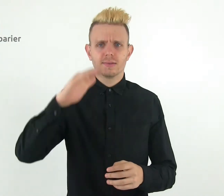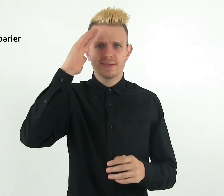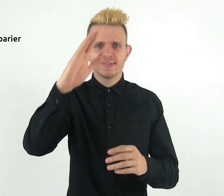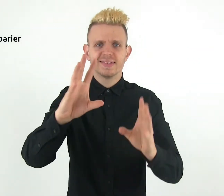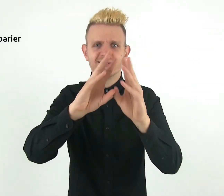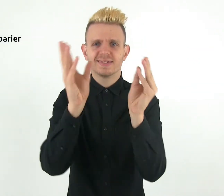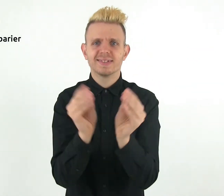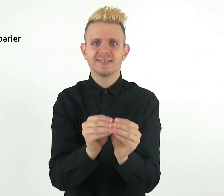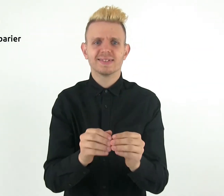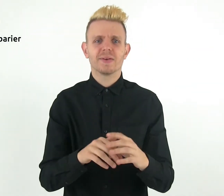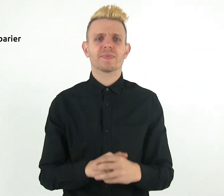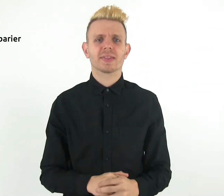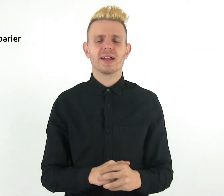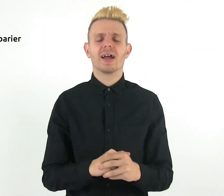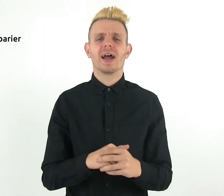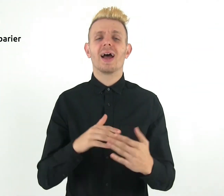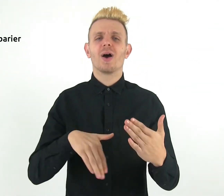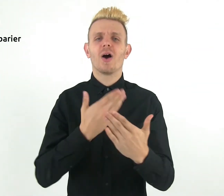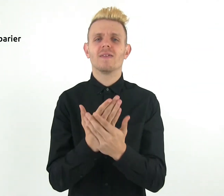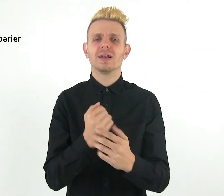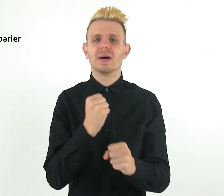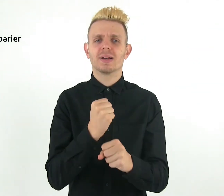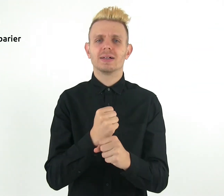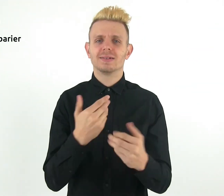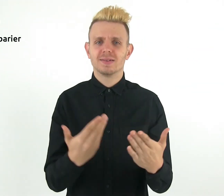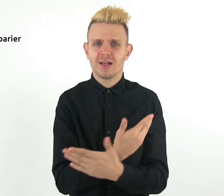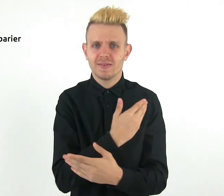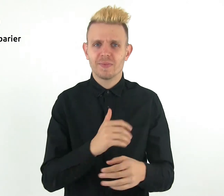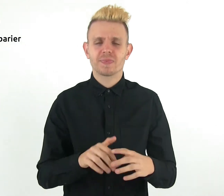Cześć wszystkich nowa oferta praca